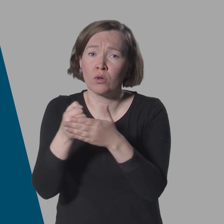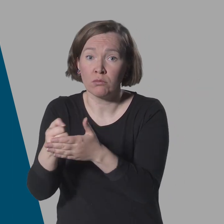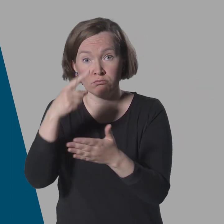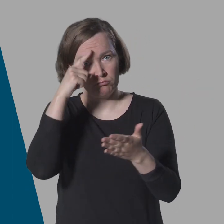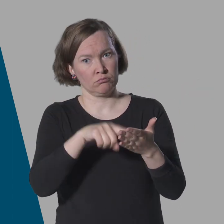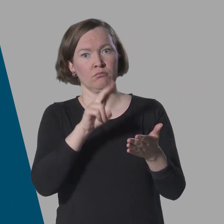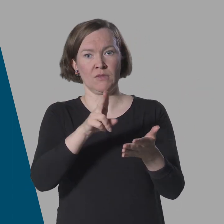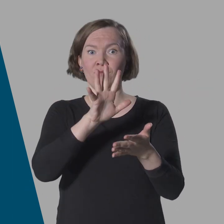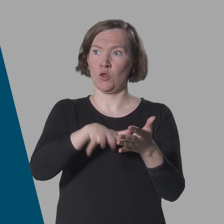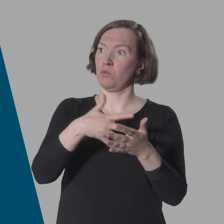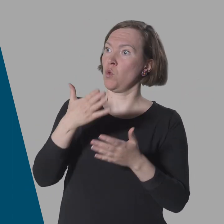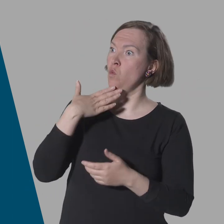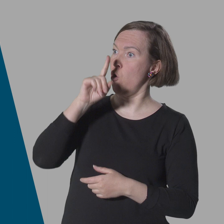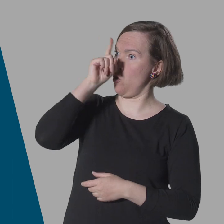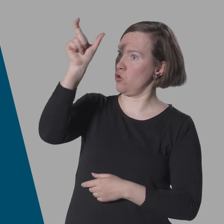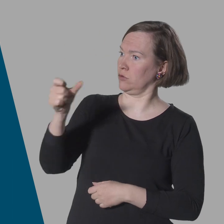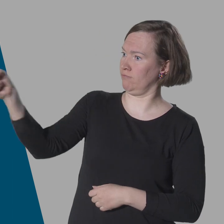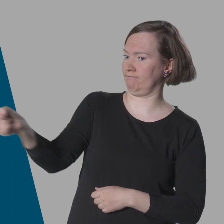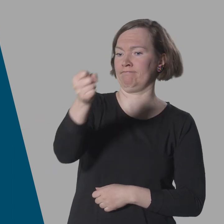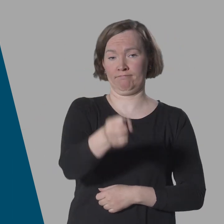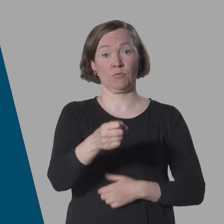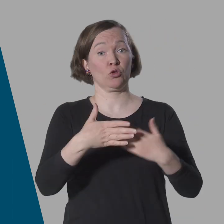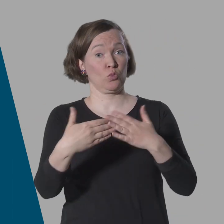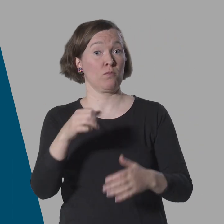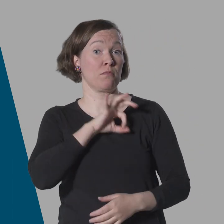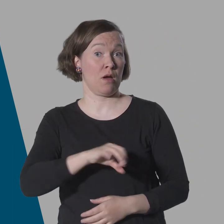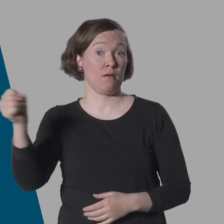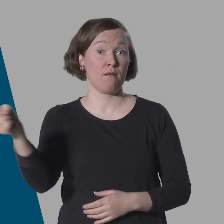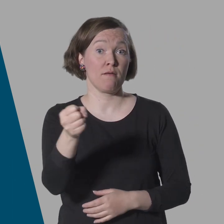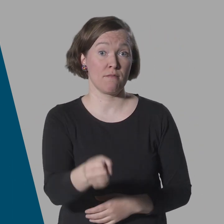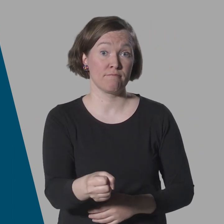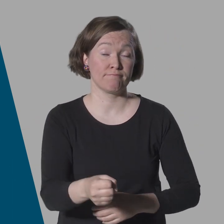eli viittomakieltä osaavan henkilön palkkaamista.